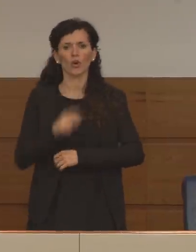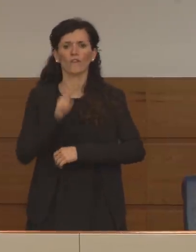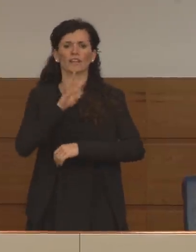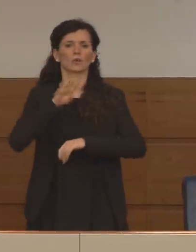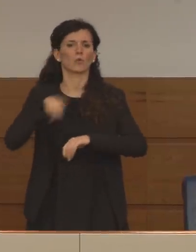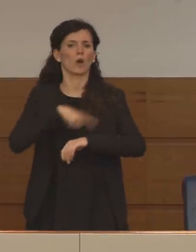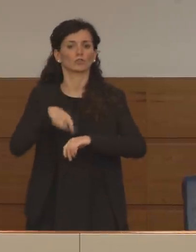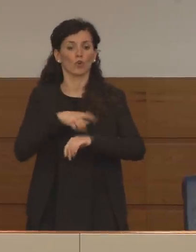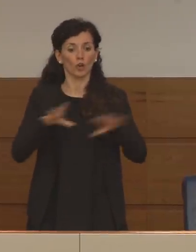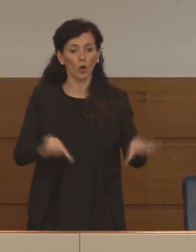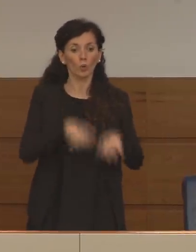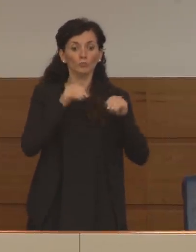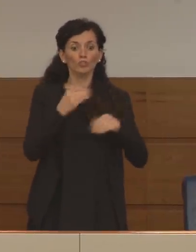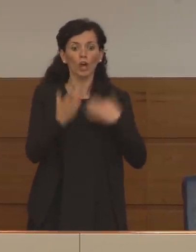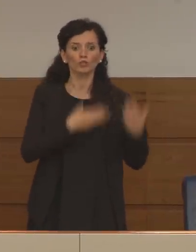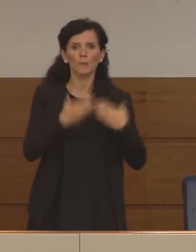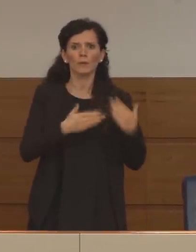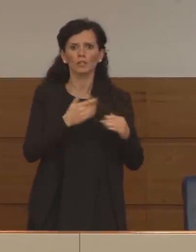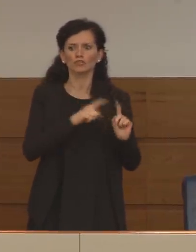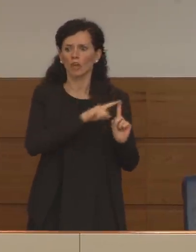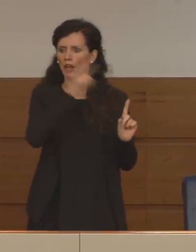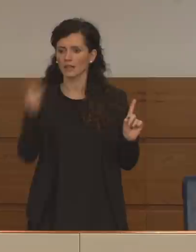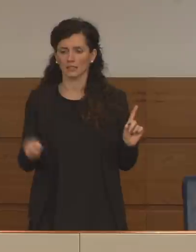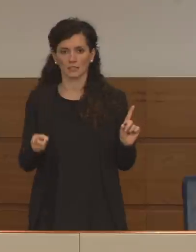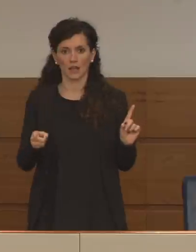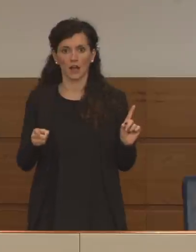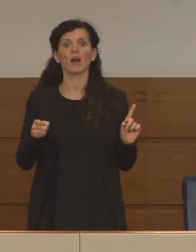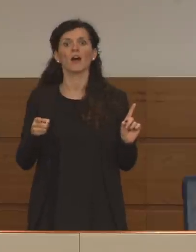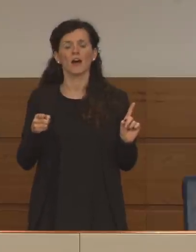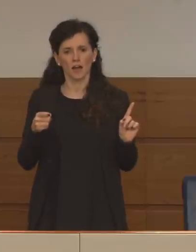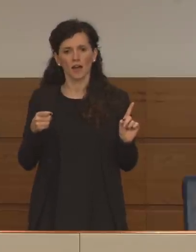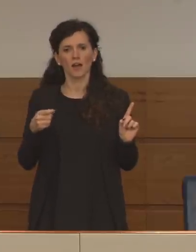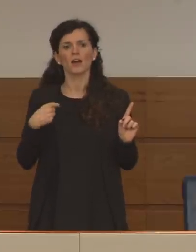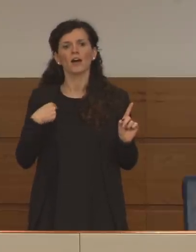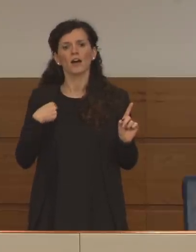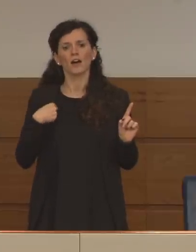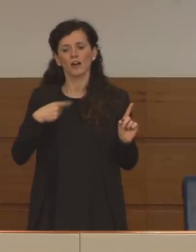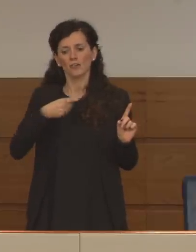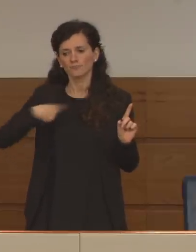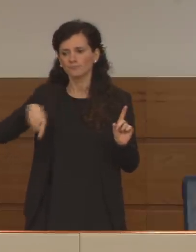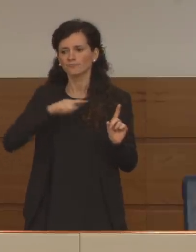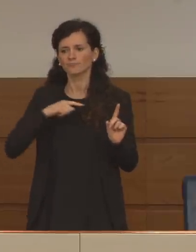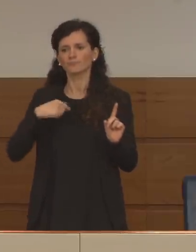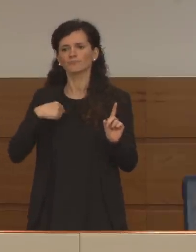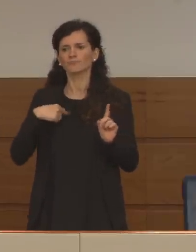dell'emergenza e stiamo andando a cercare come fanno gli altri paesi